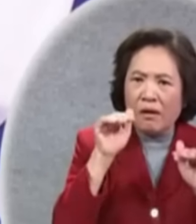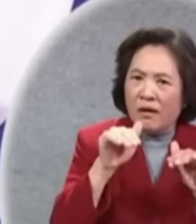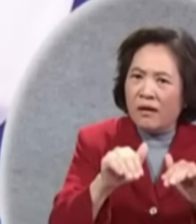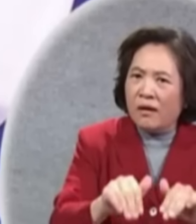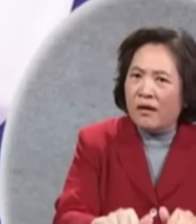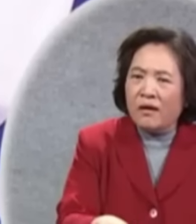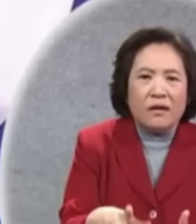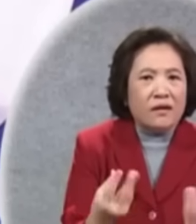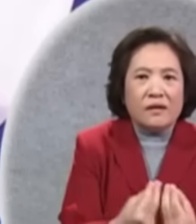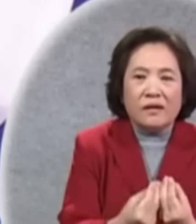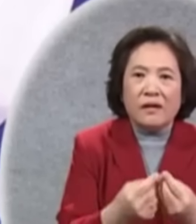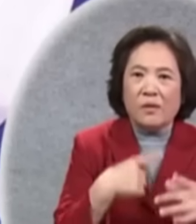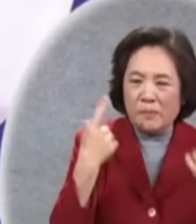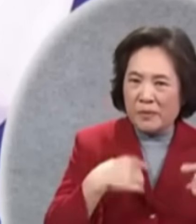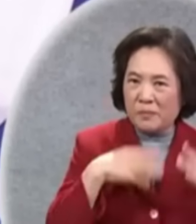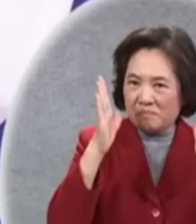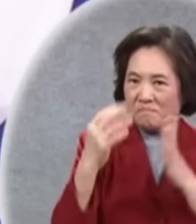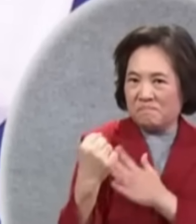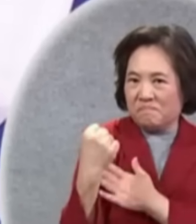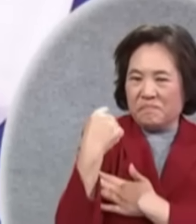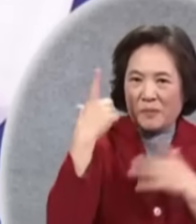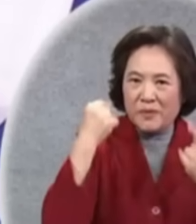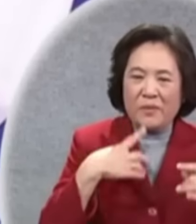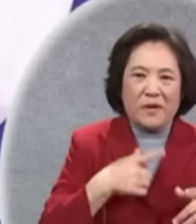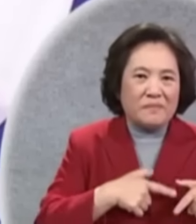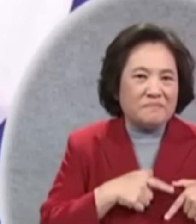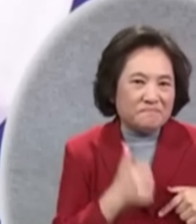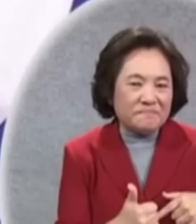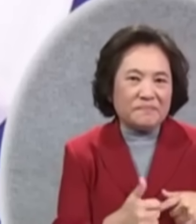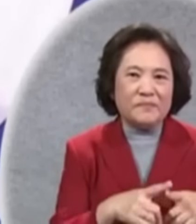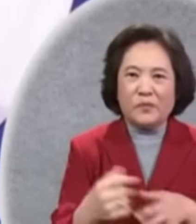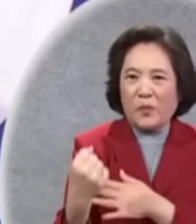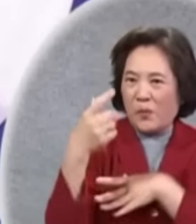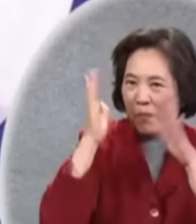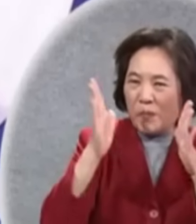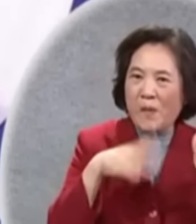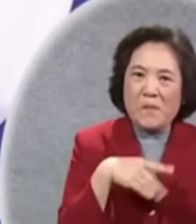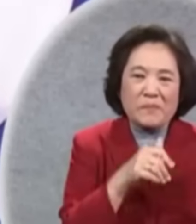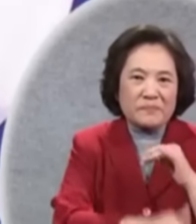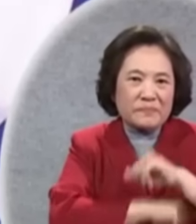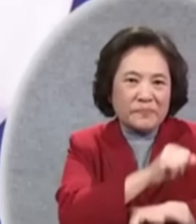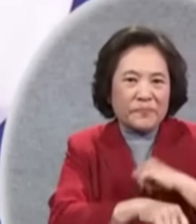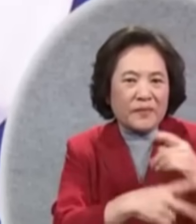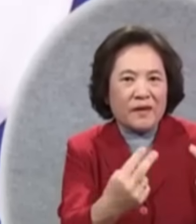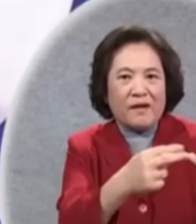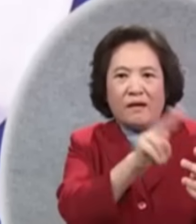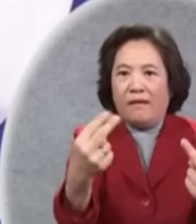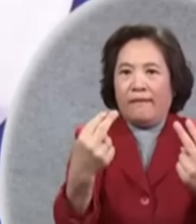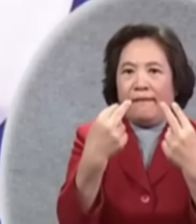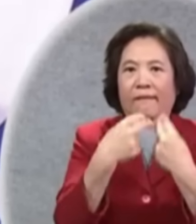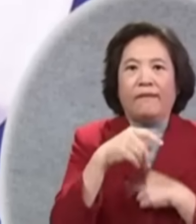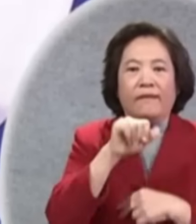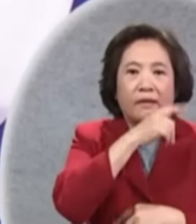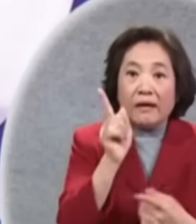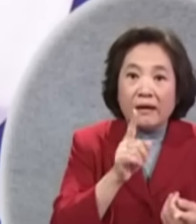我們的 勤勞 我們的善良 我們的認真 我們的純樸 外面的看臺灣詐騙 毒品